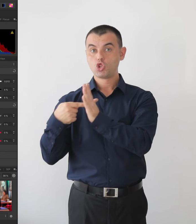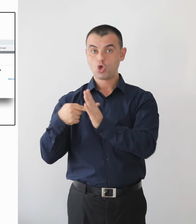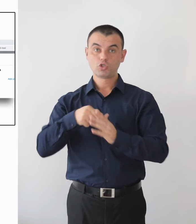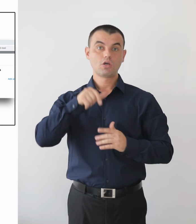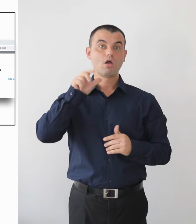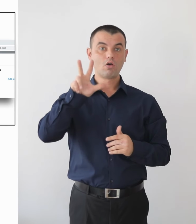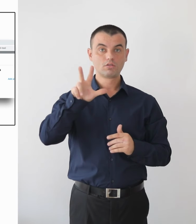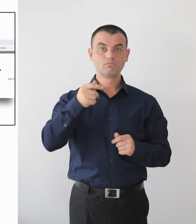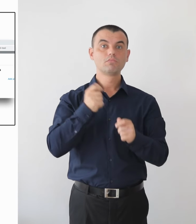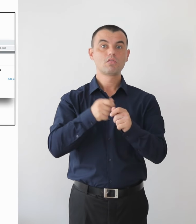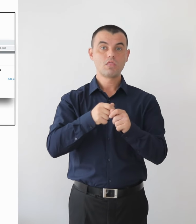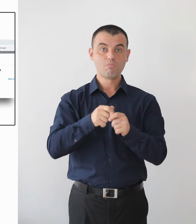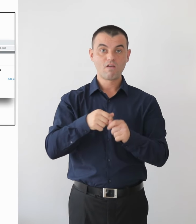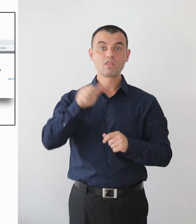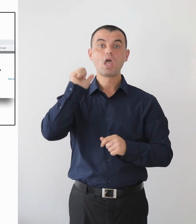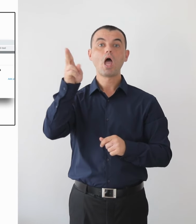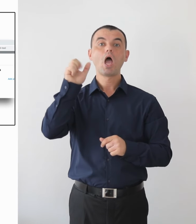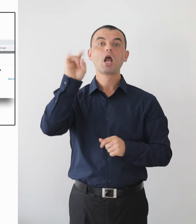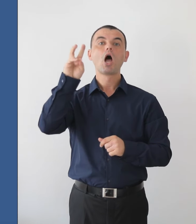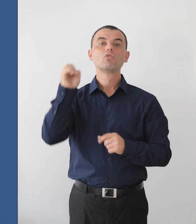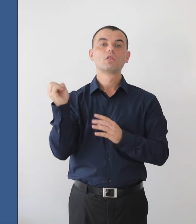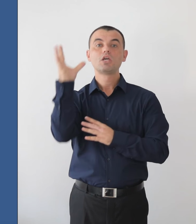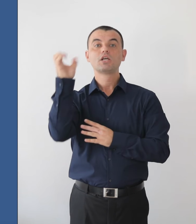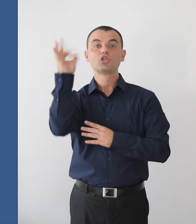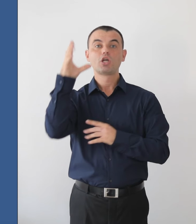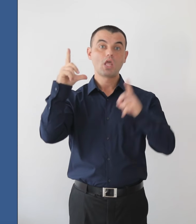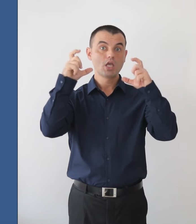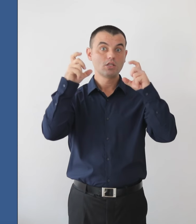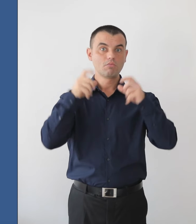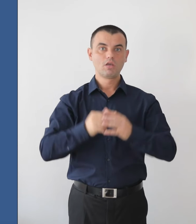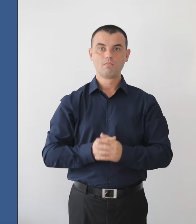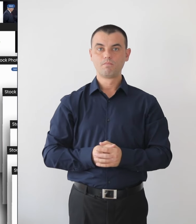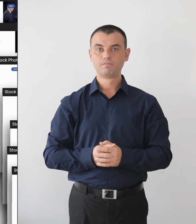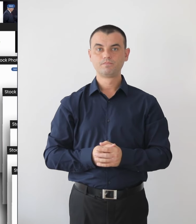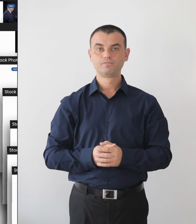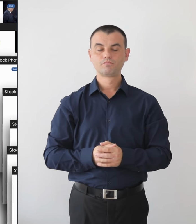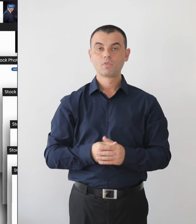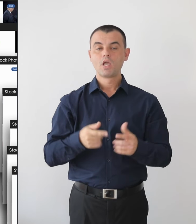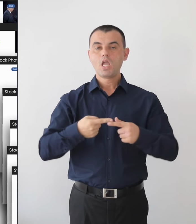Точка 8: Създайте акаунт и качете снимки в уеб сайта за сток фотография.